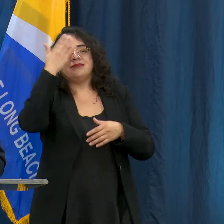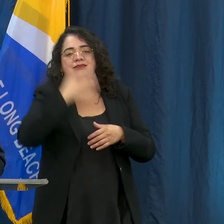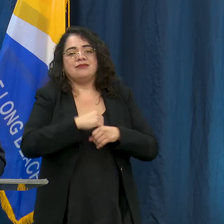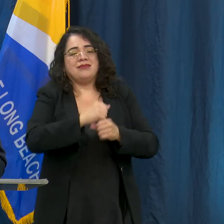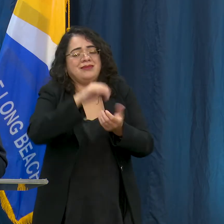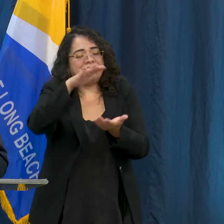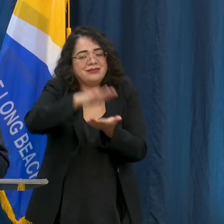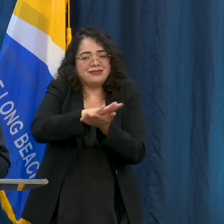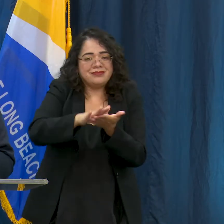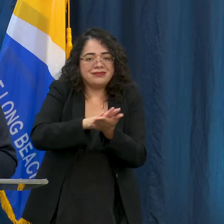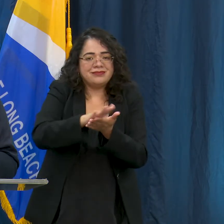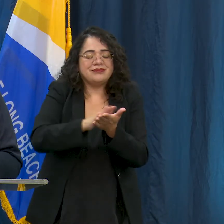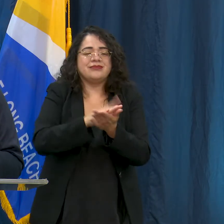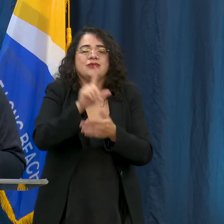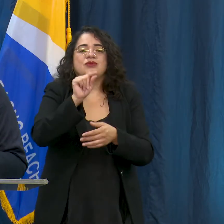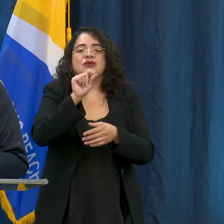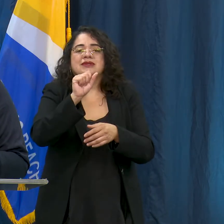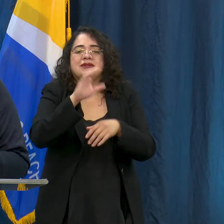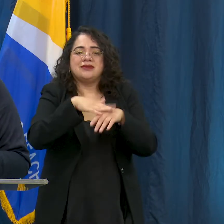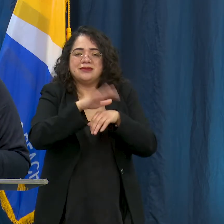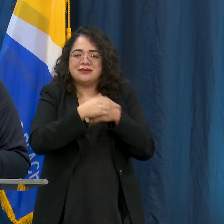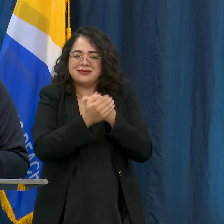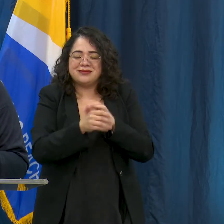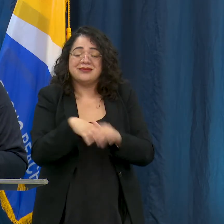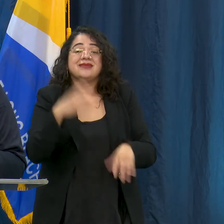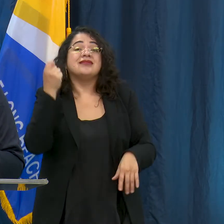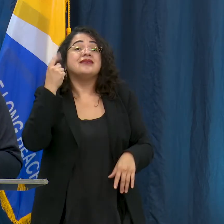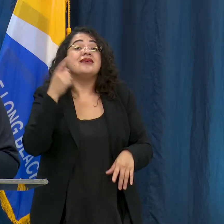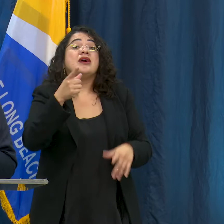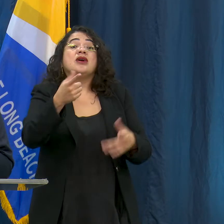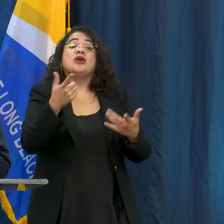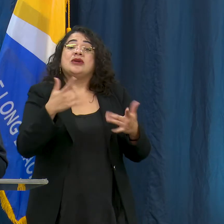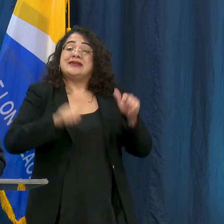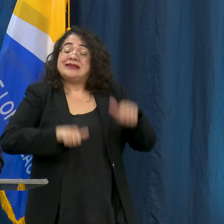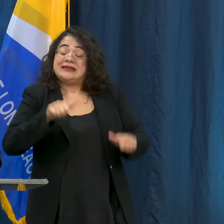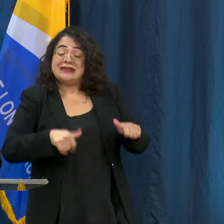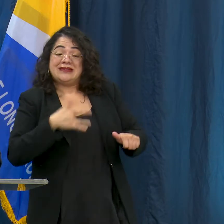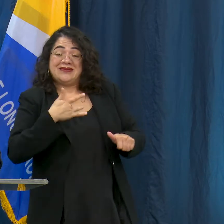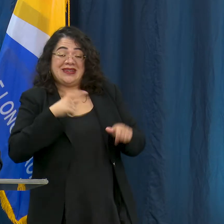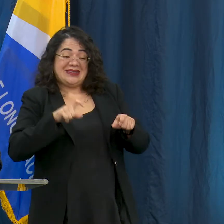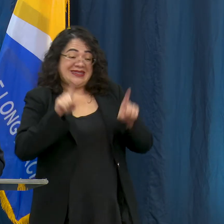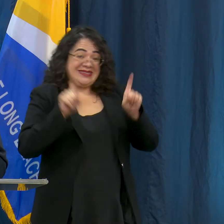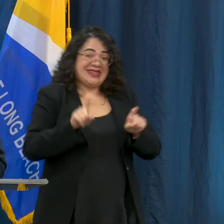lugar esto de viande puede Reza deer estas prevas pero CA Mo's modification